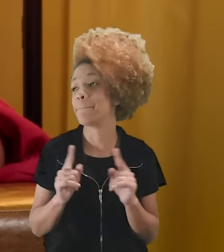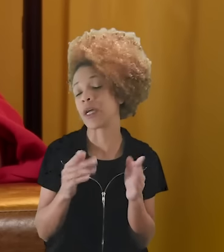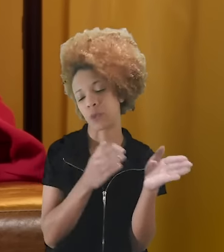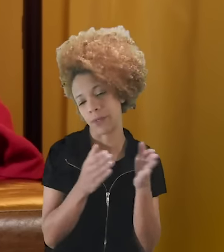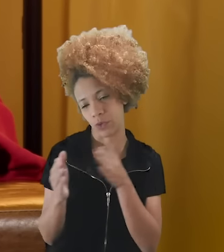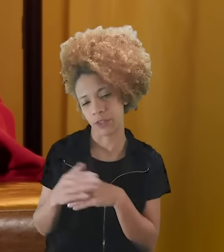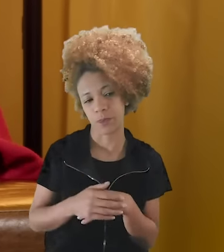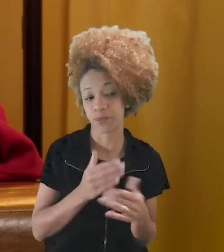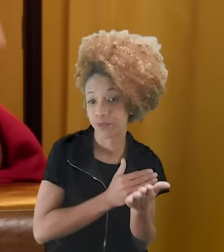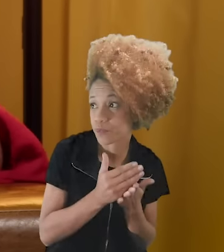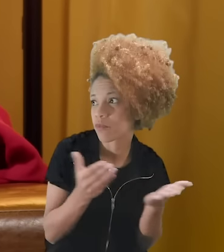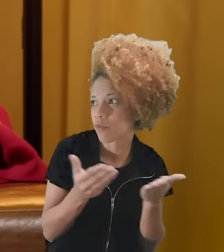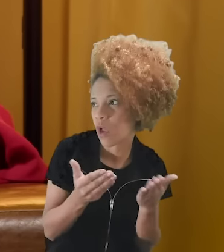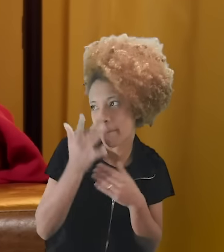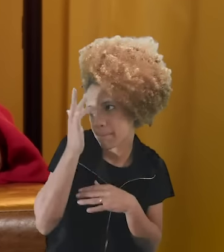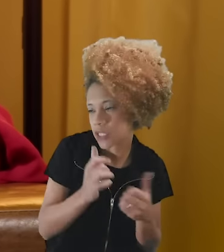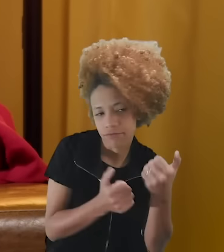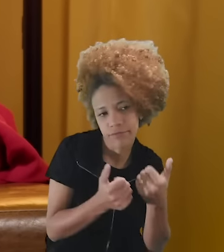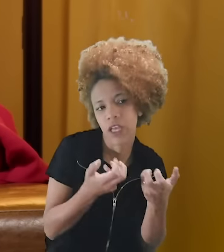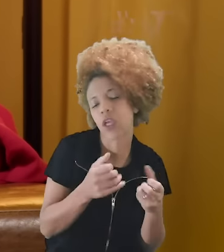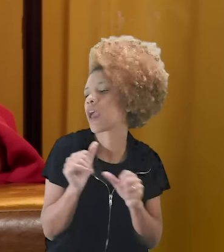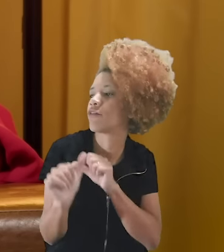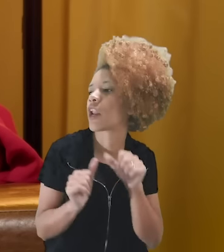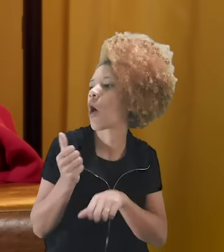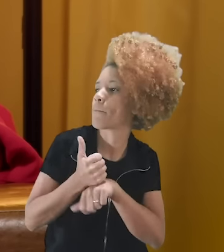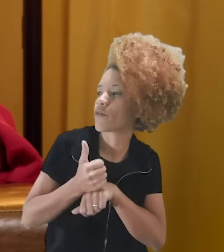vamos lá passo a passo Começou agora vai começar amanhã a jogar quer virar um jogador profissional